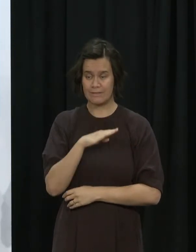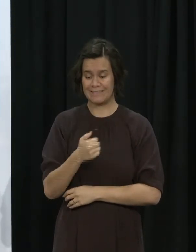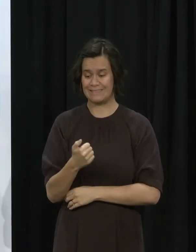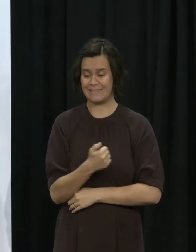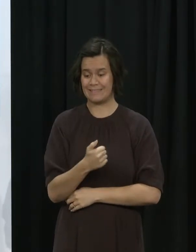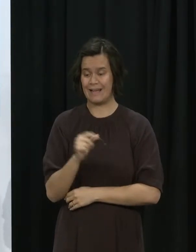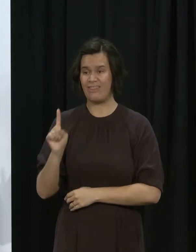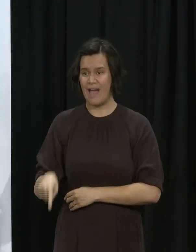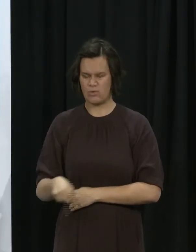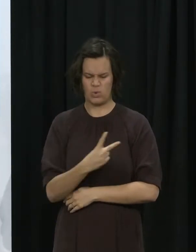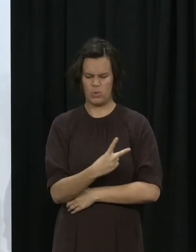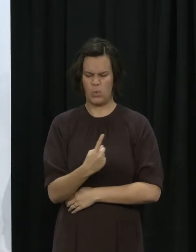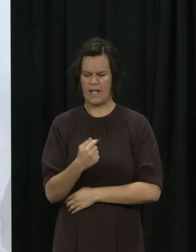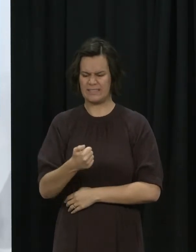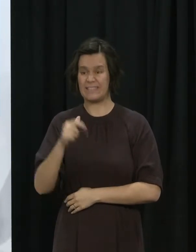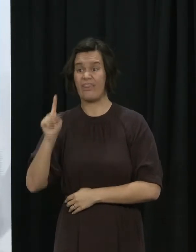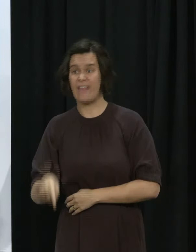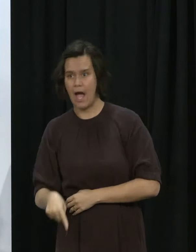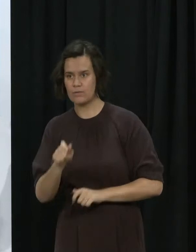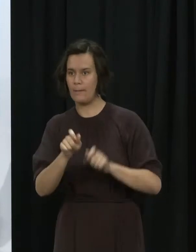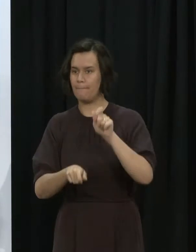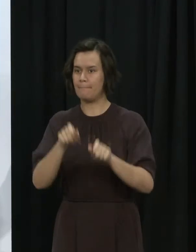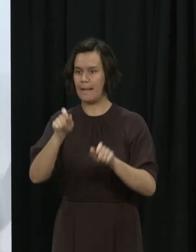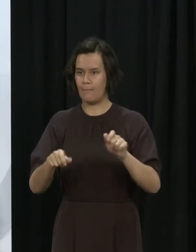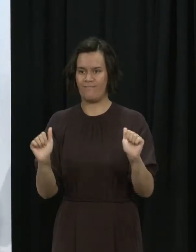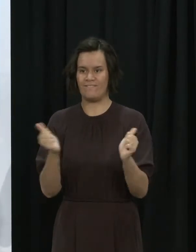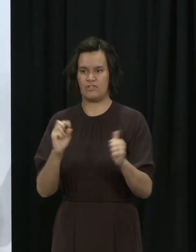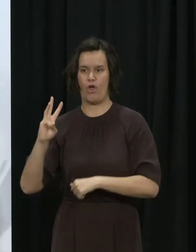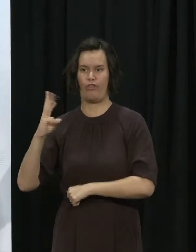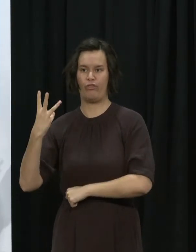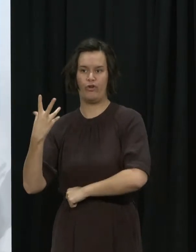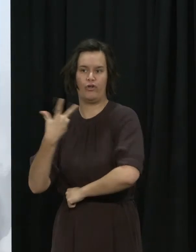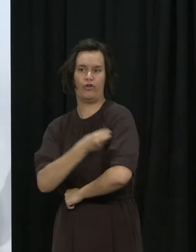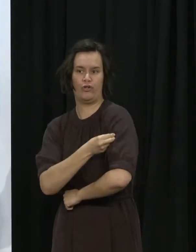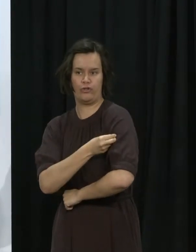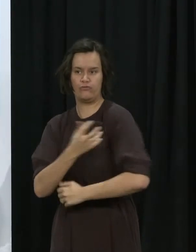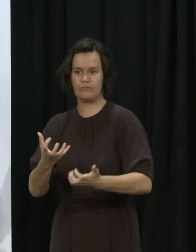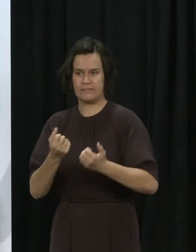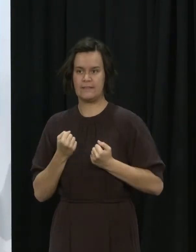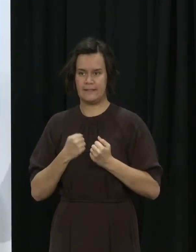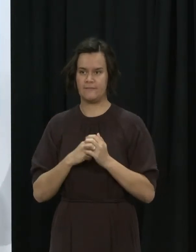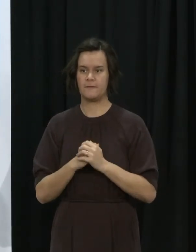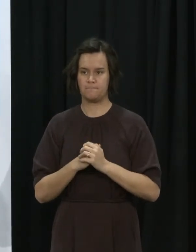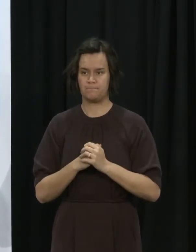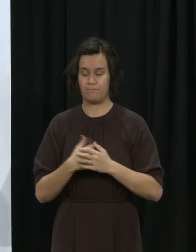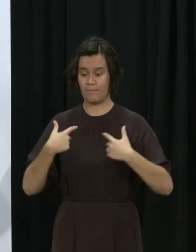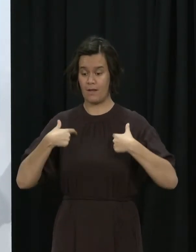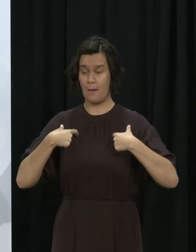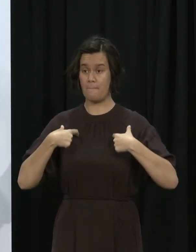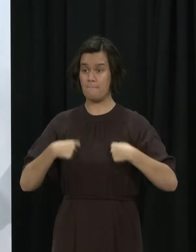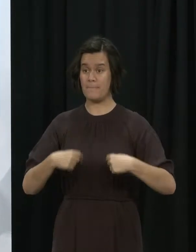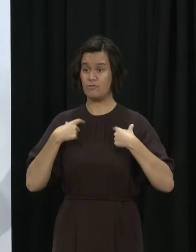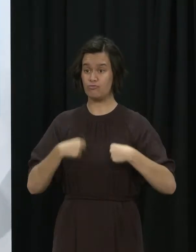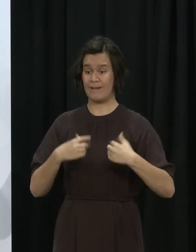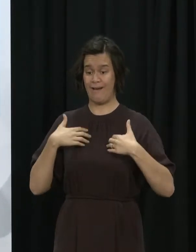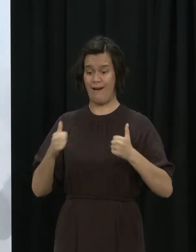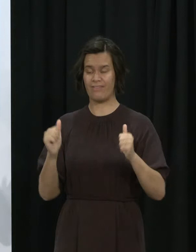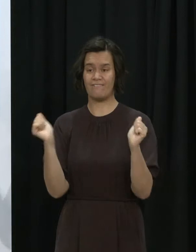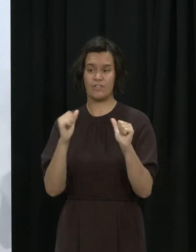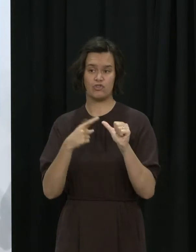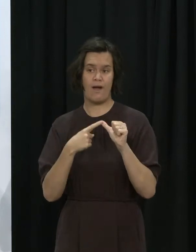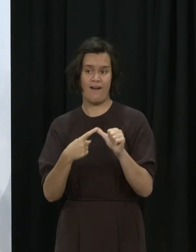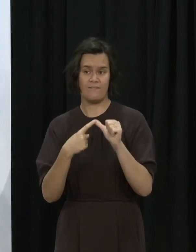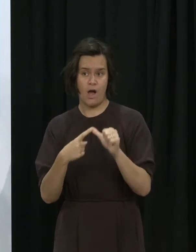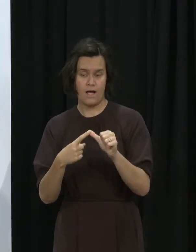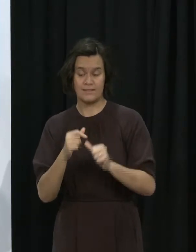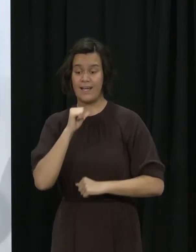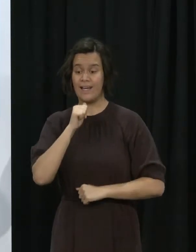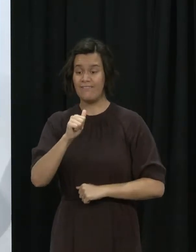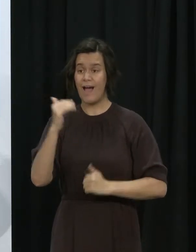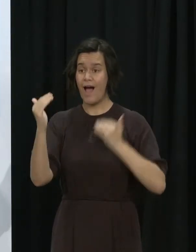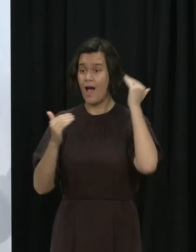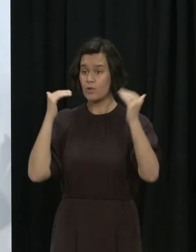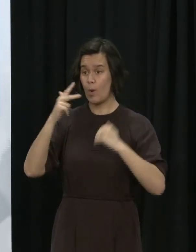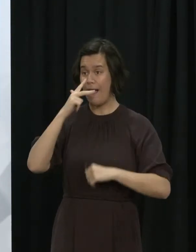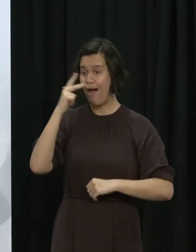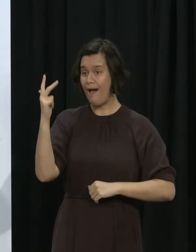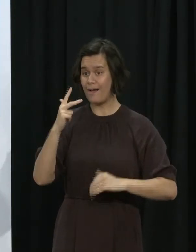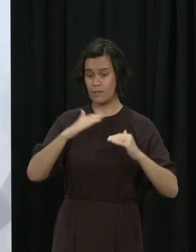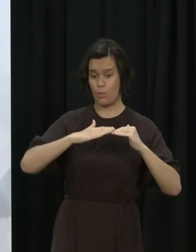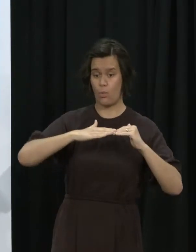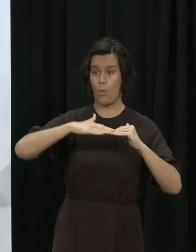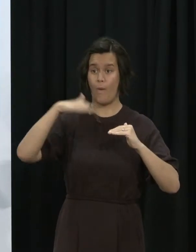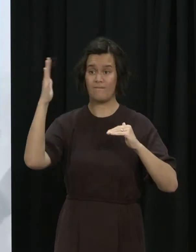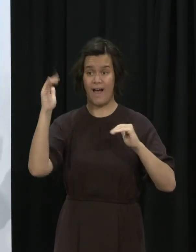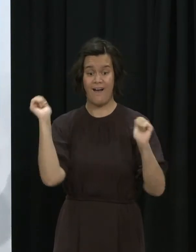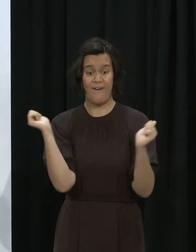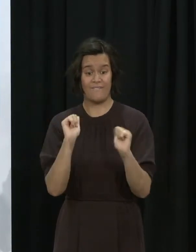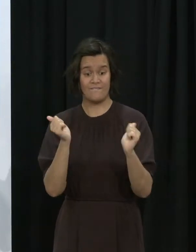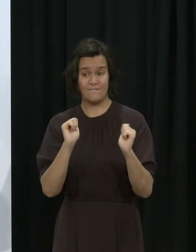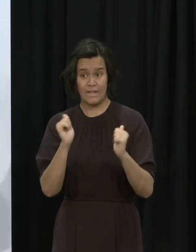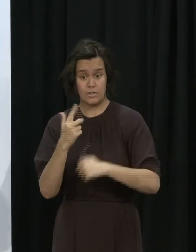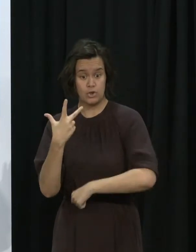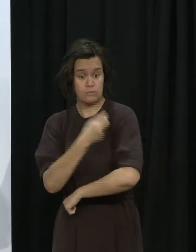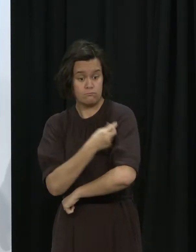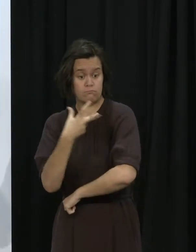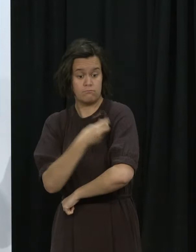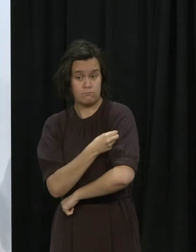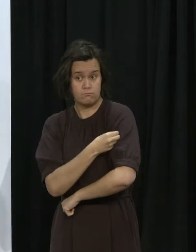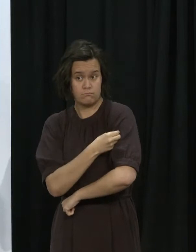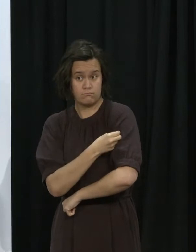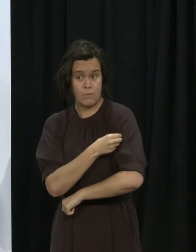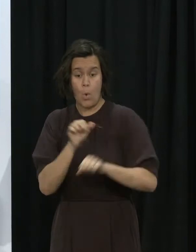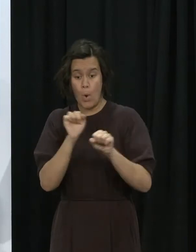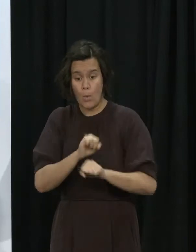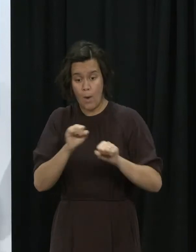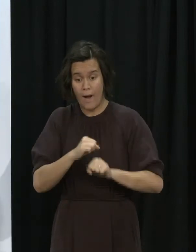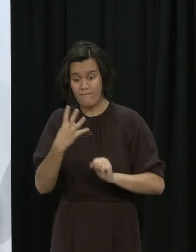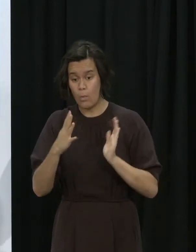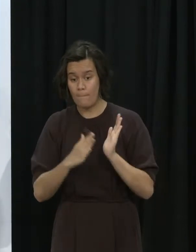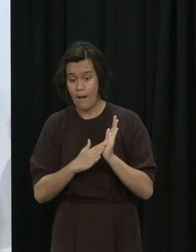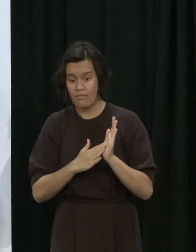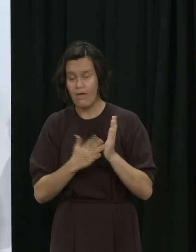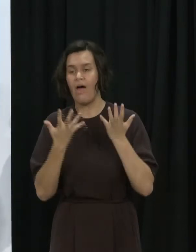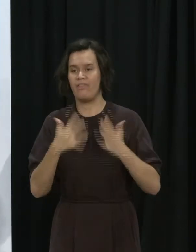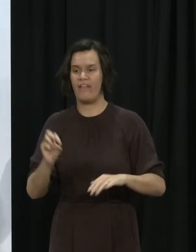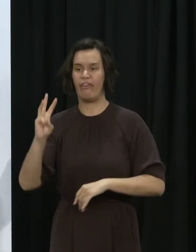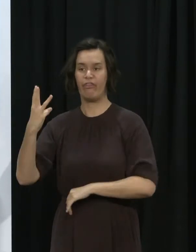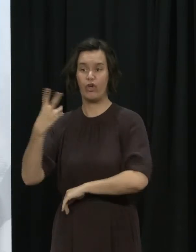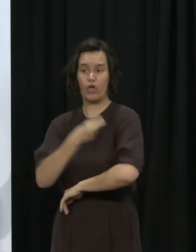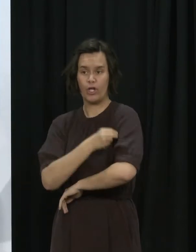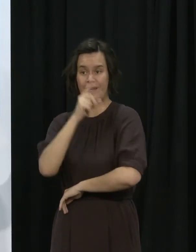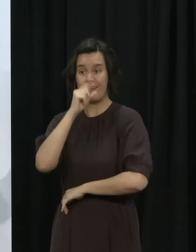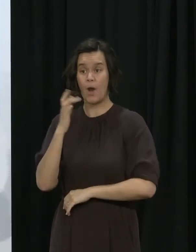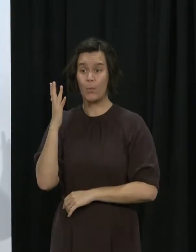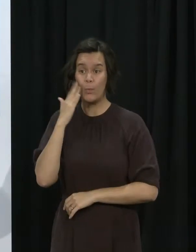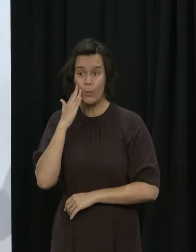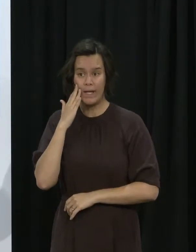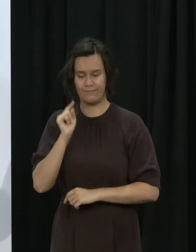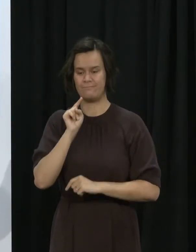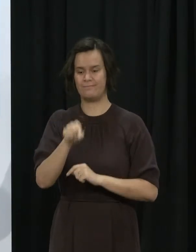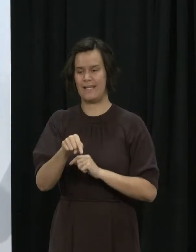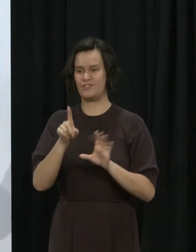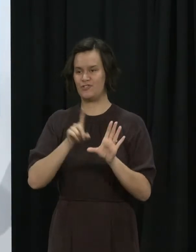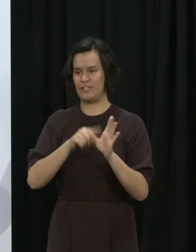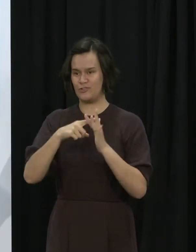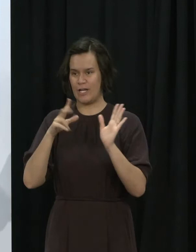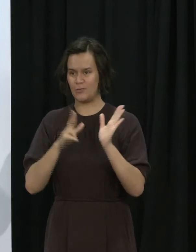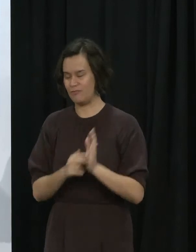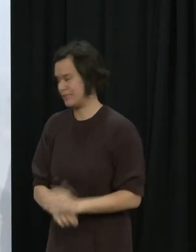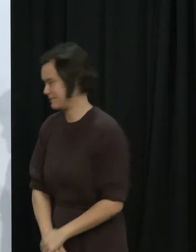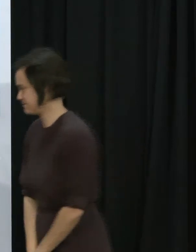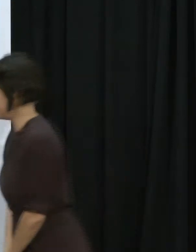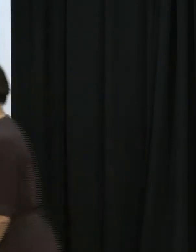nei me nga marama. neke atu i